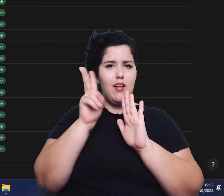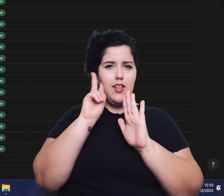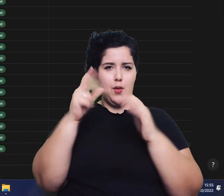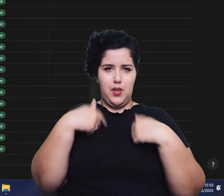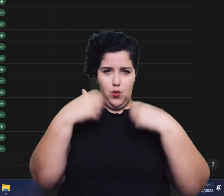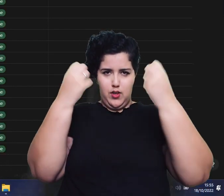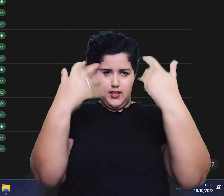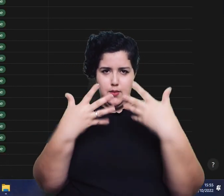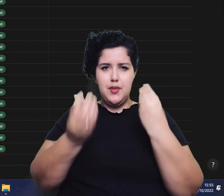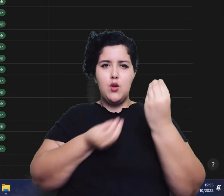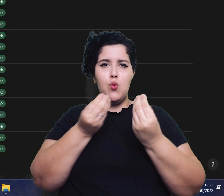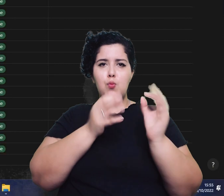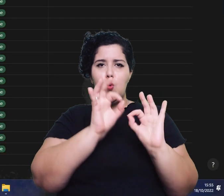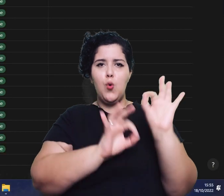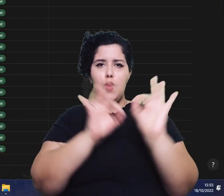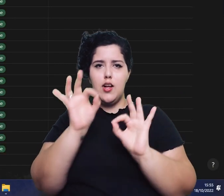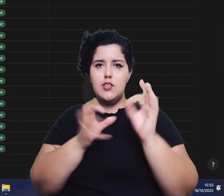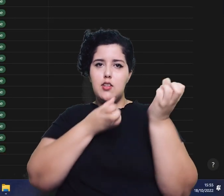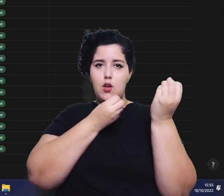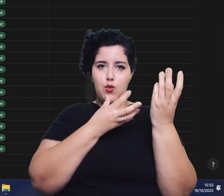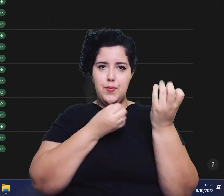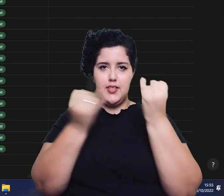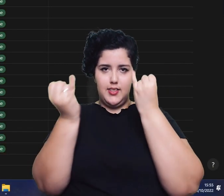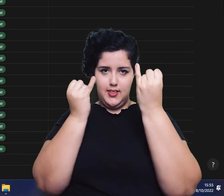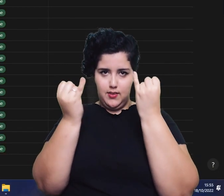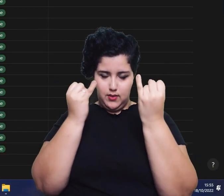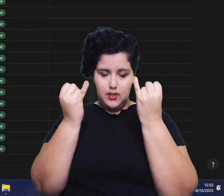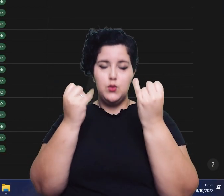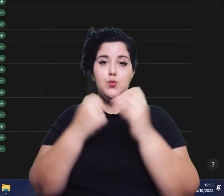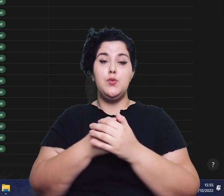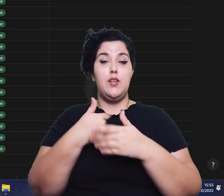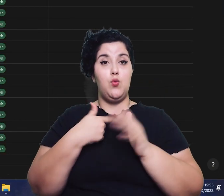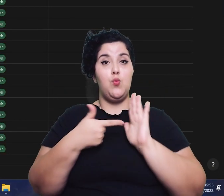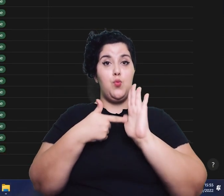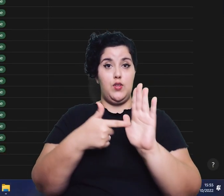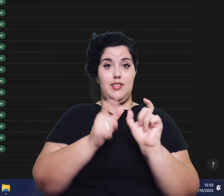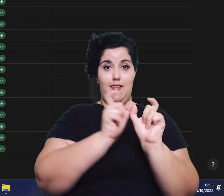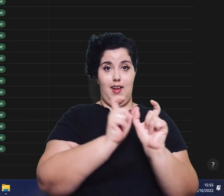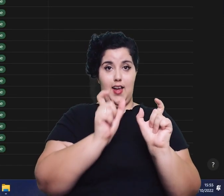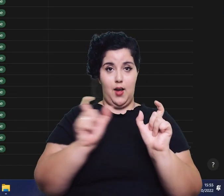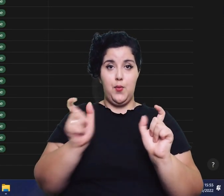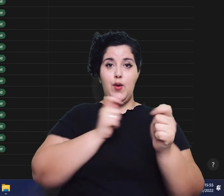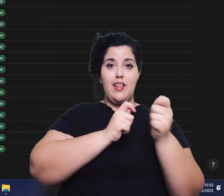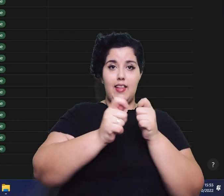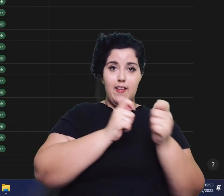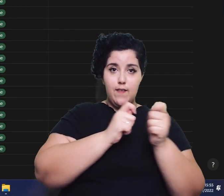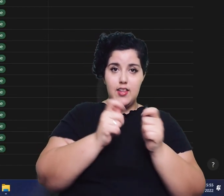com vocês sobre organização dos dados? Eu vou abrir aqui, em nova aba, todas essas etapas aqui, de entrevista com usuários,